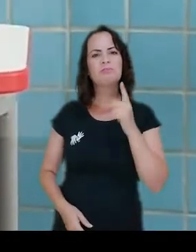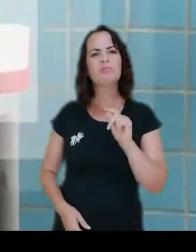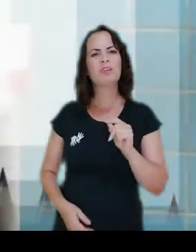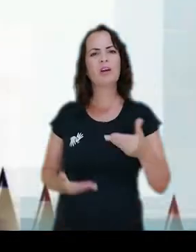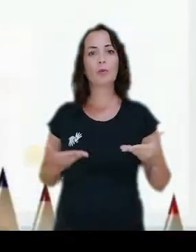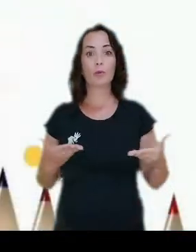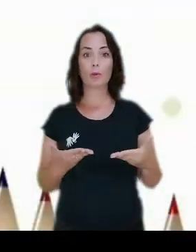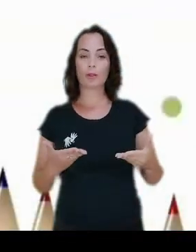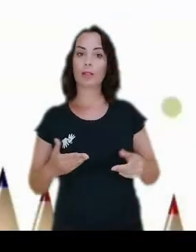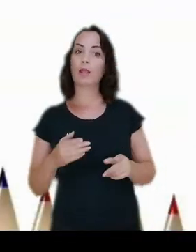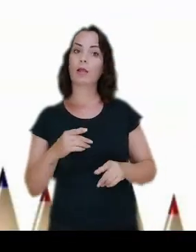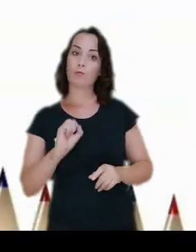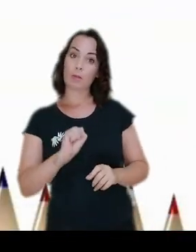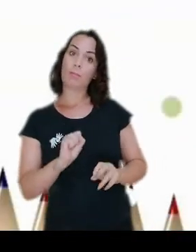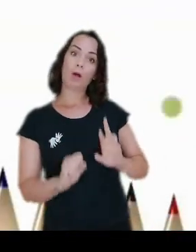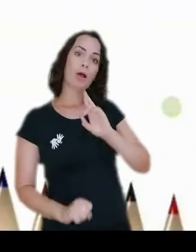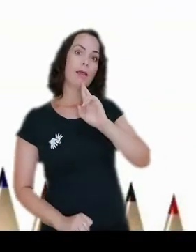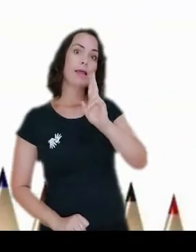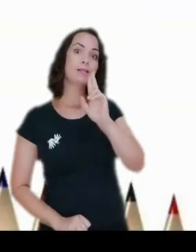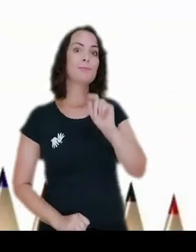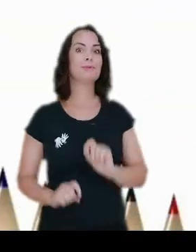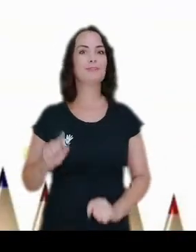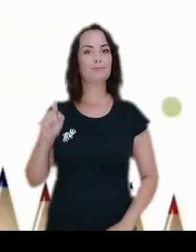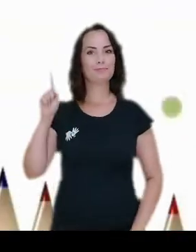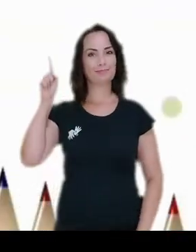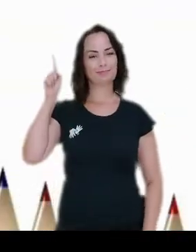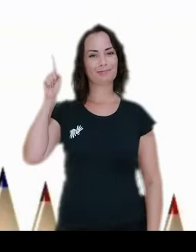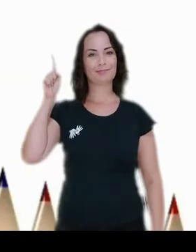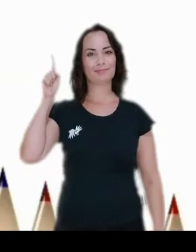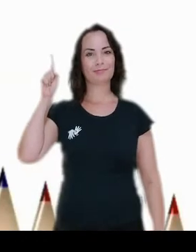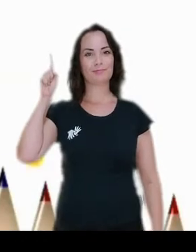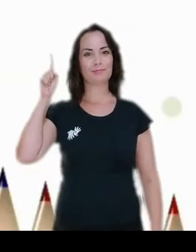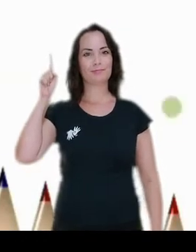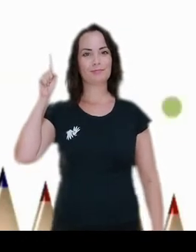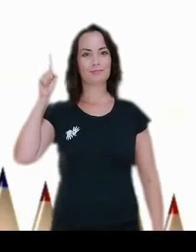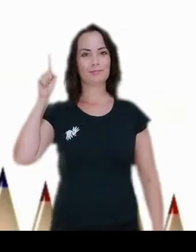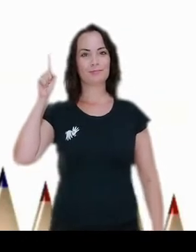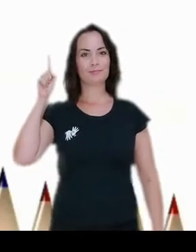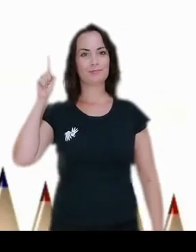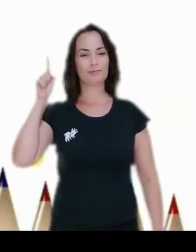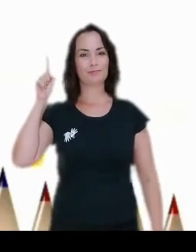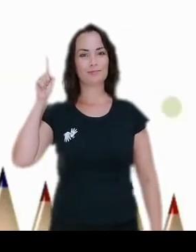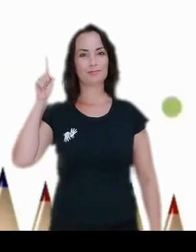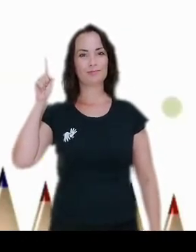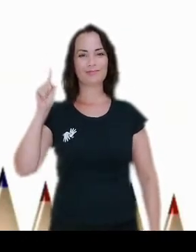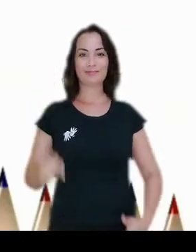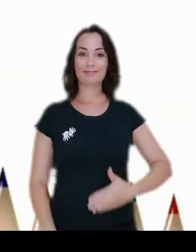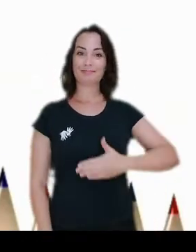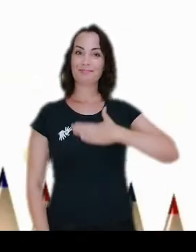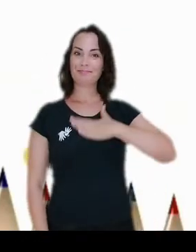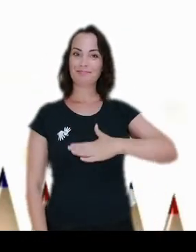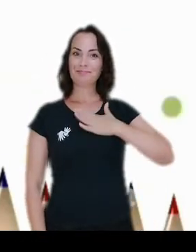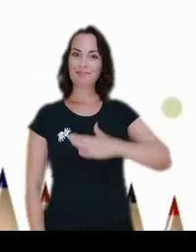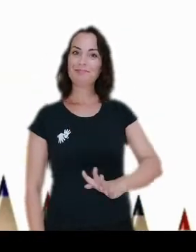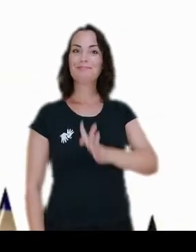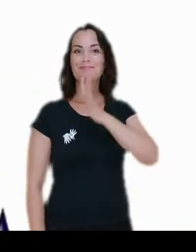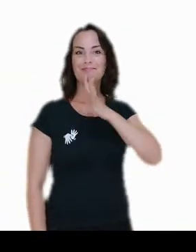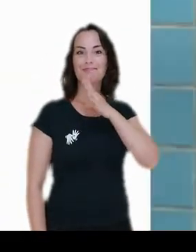Você pode responder assim: Nice to meet you too! É um prazer em te conhecer também!